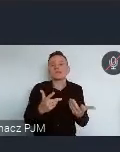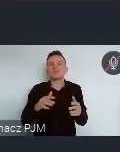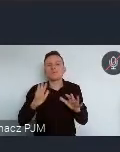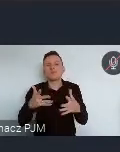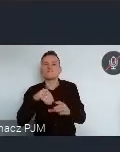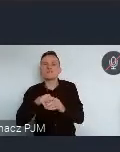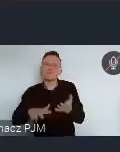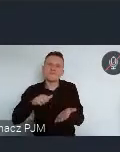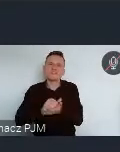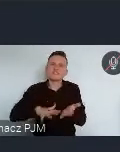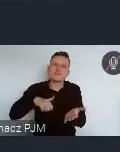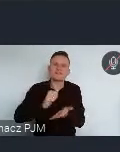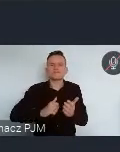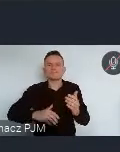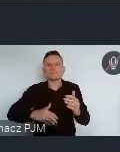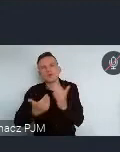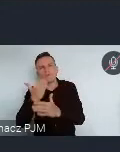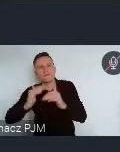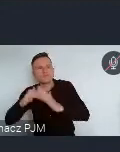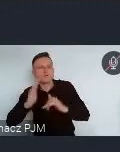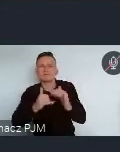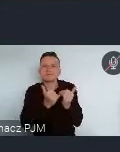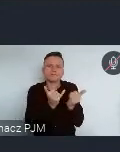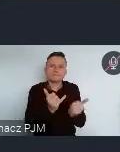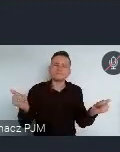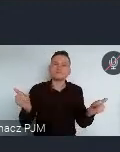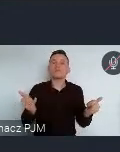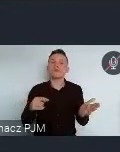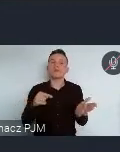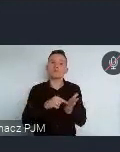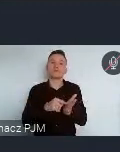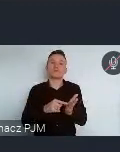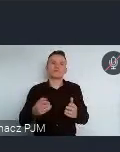tutaj w ostatnim czasie poczyniliśmy bardzo dużo działań,